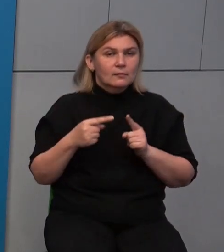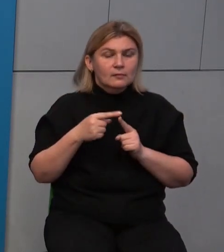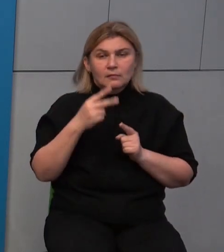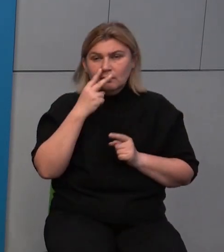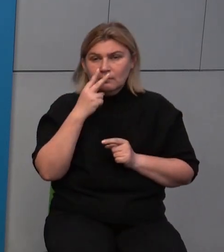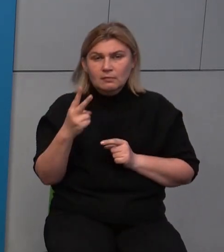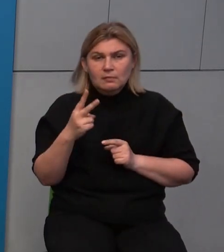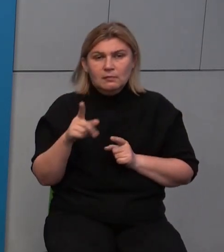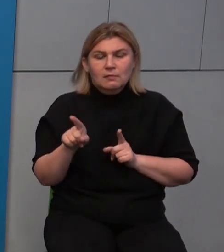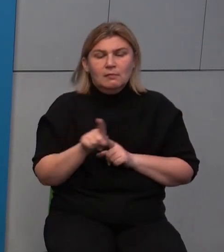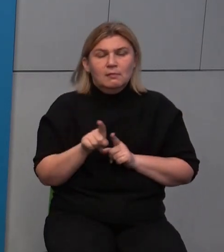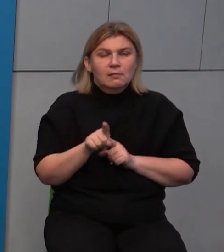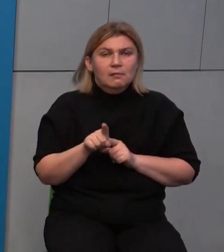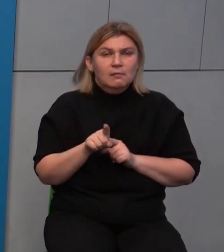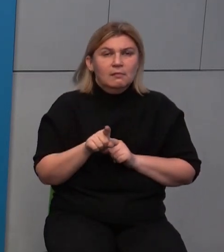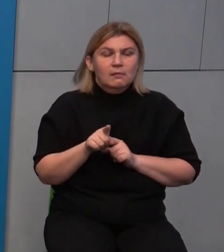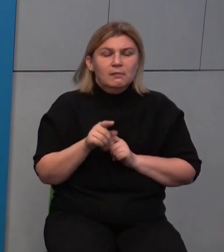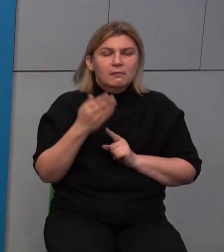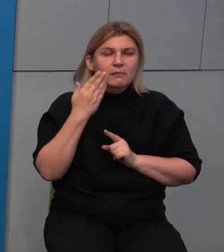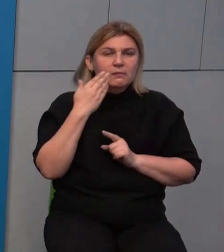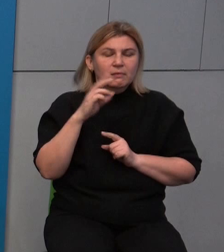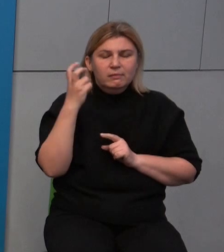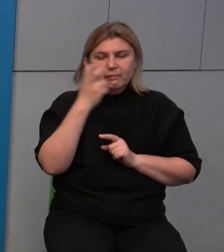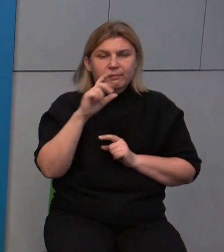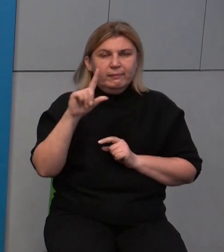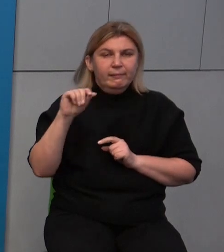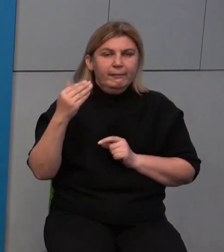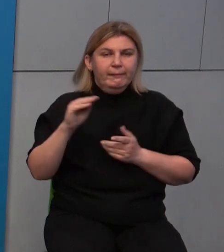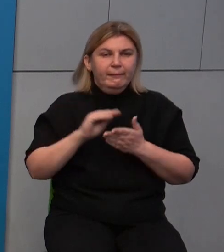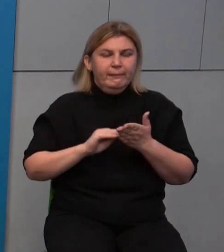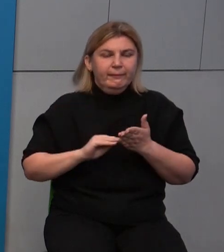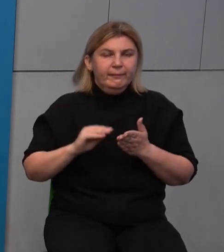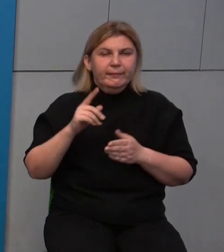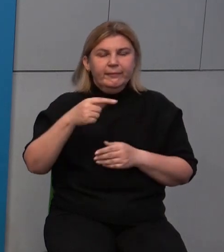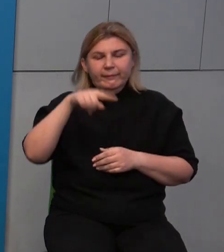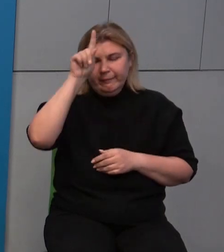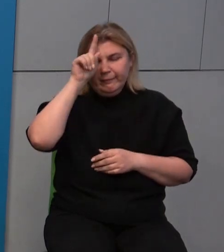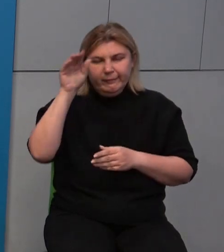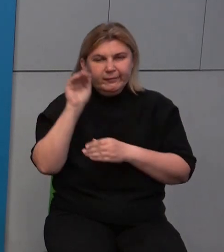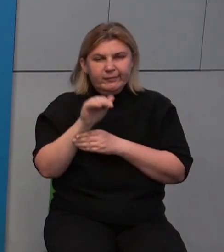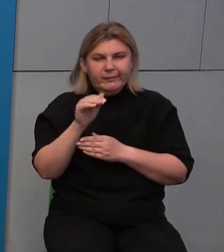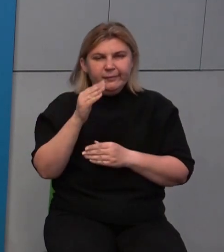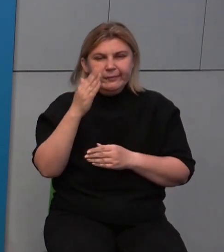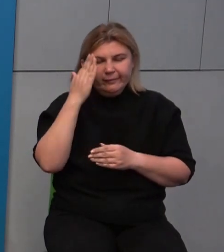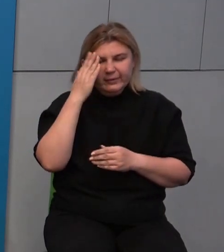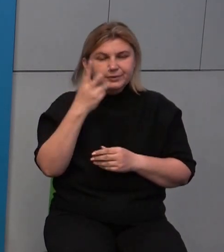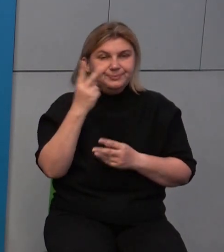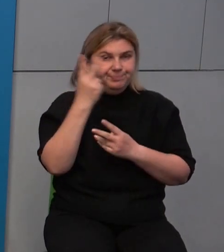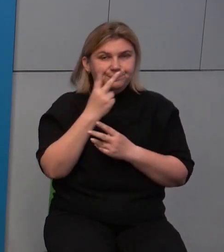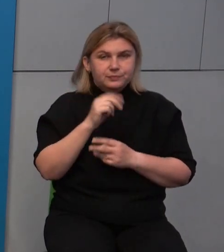Ale też bardzo ciekawe są listy Lema pisane z Berlina Zachodniego, kiedy on wiedział, że nikt nie czyta jego listów.